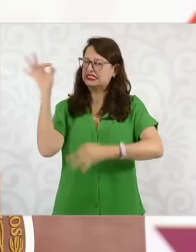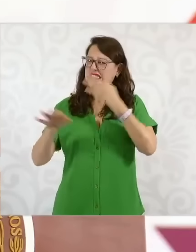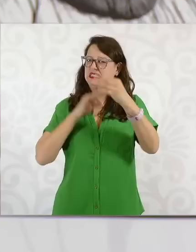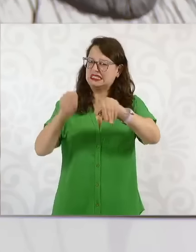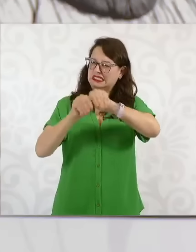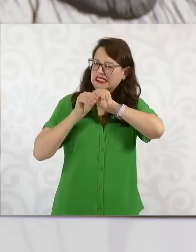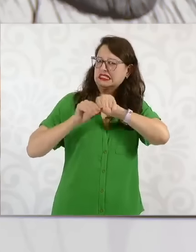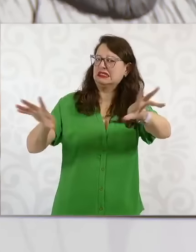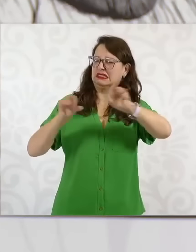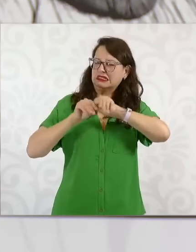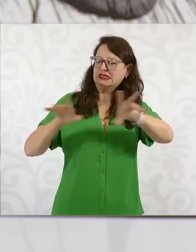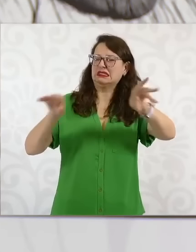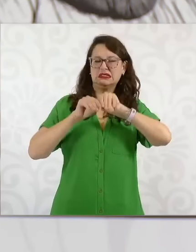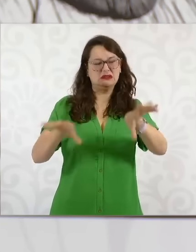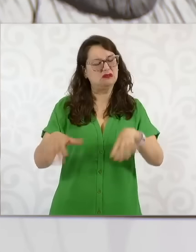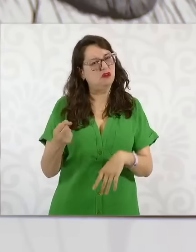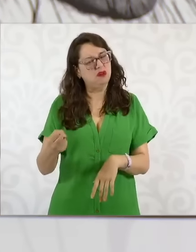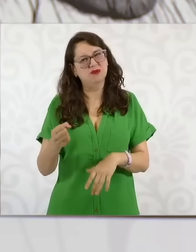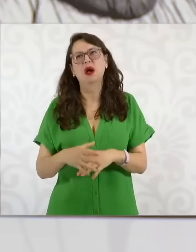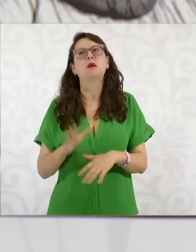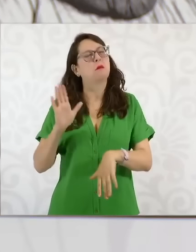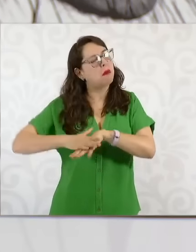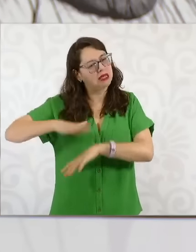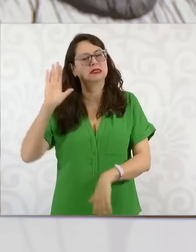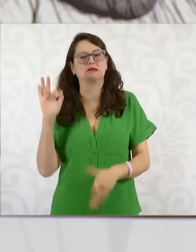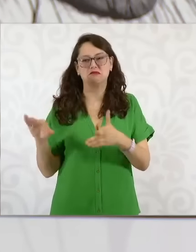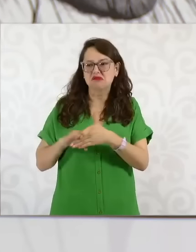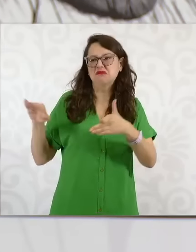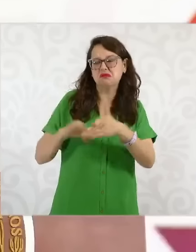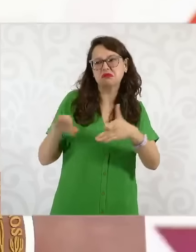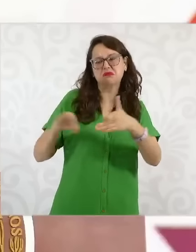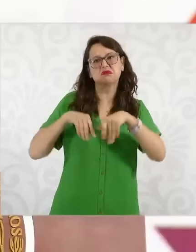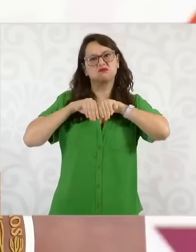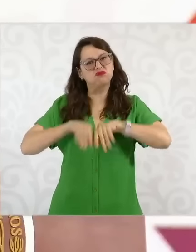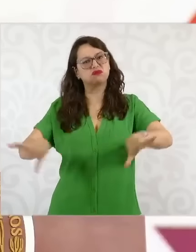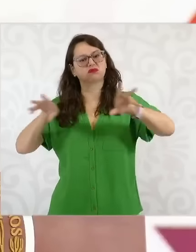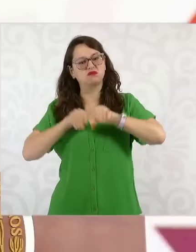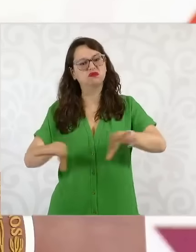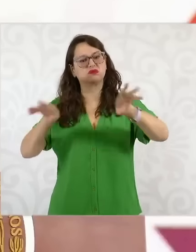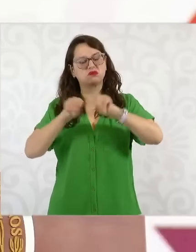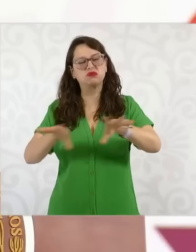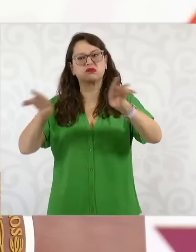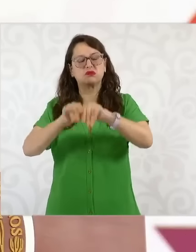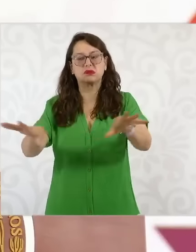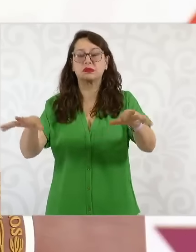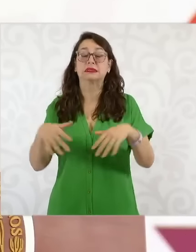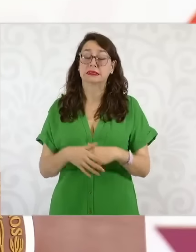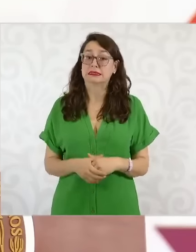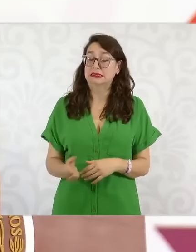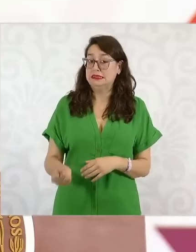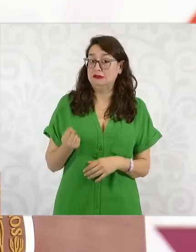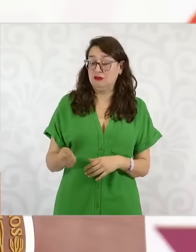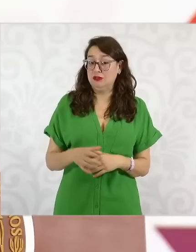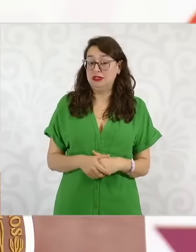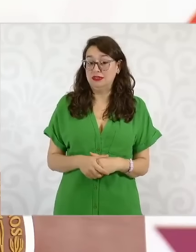Ha reciado la campaña en contra nuestra y es muy fácil detectarlo porque son muchas cuentas